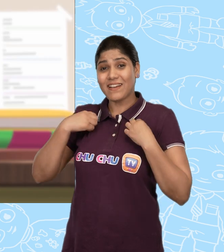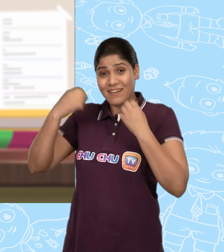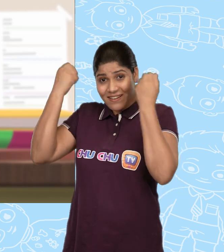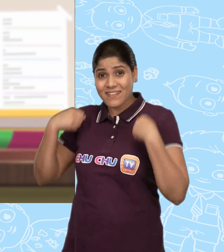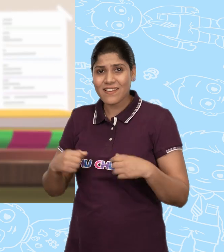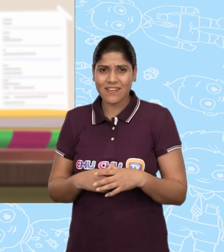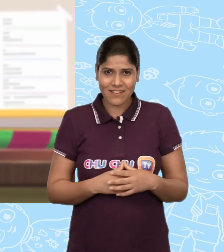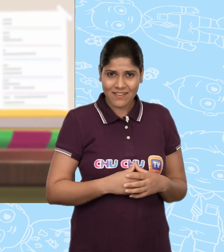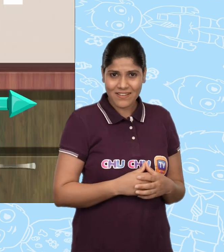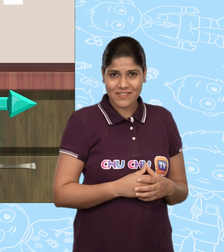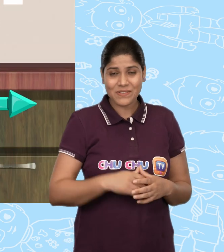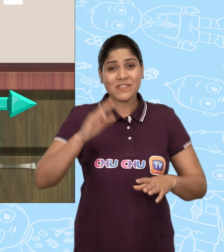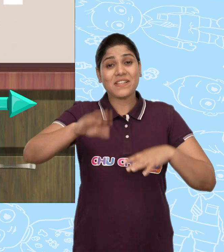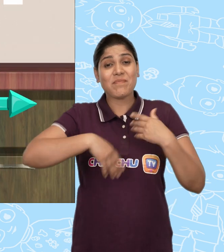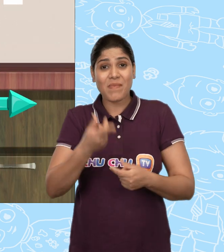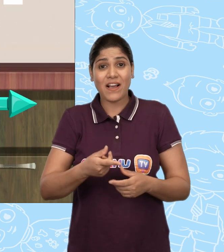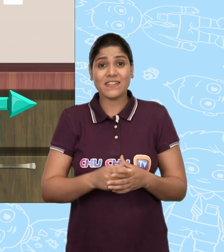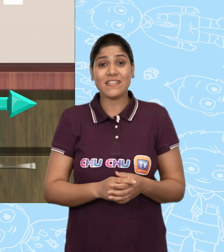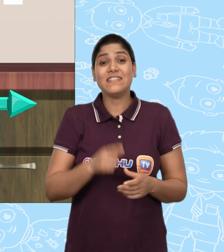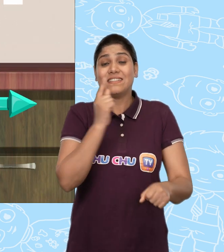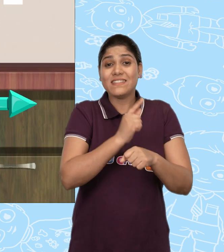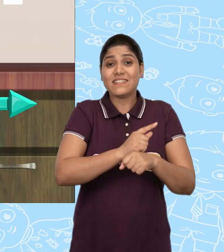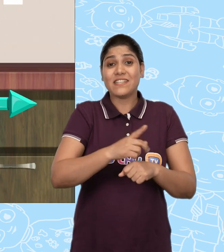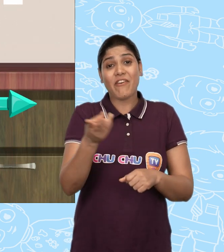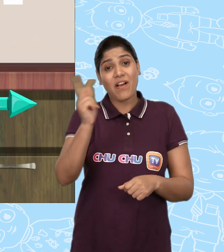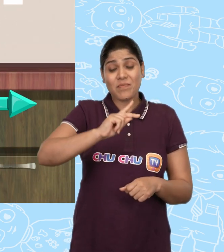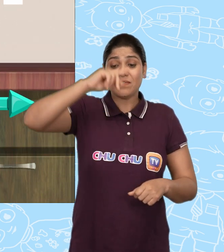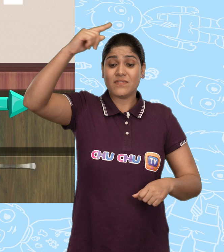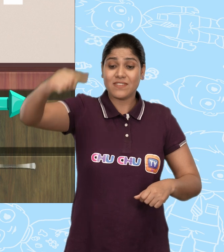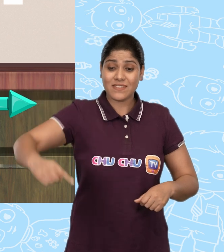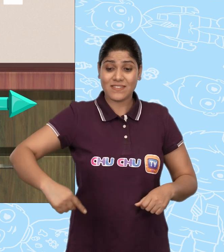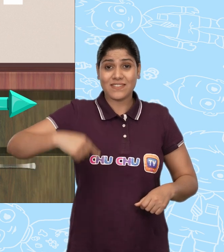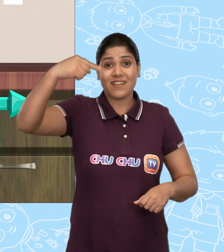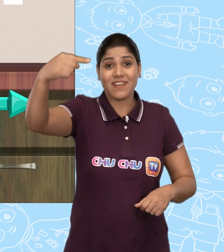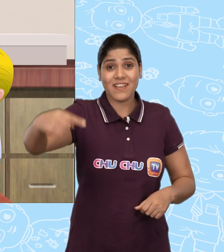हह? फिर मिस डोरोथी ने दोबारा पहिया घुमाया।